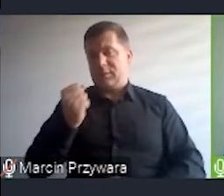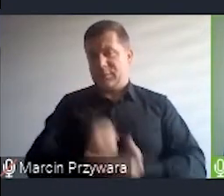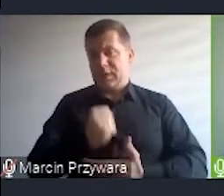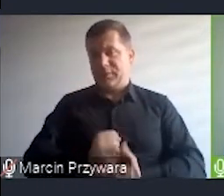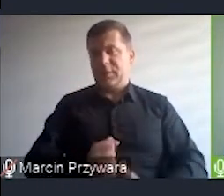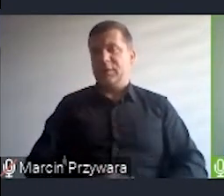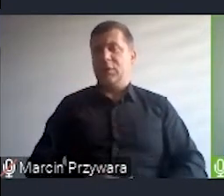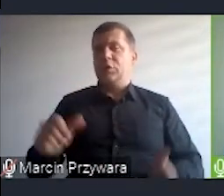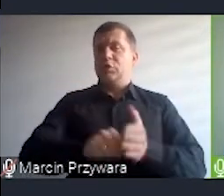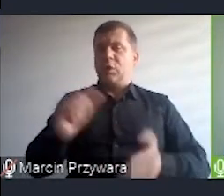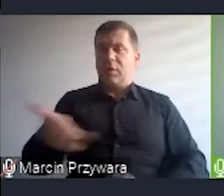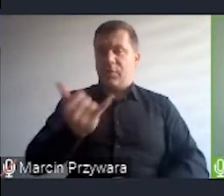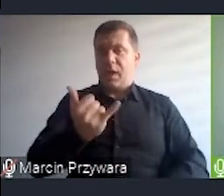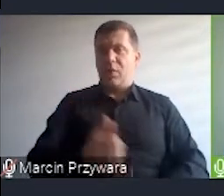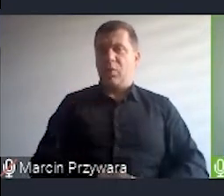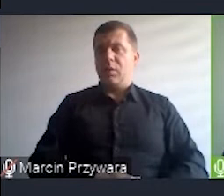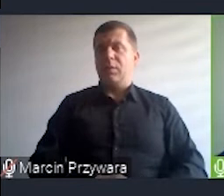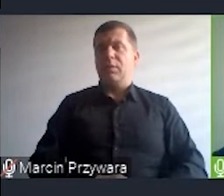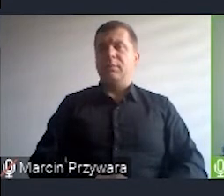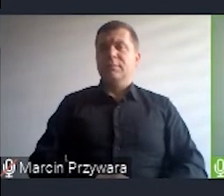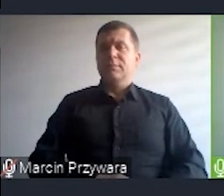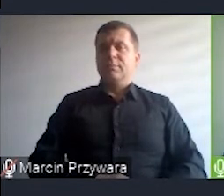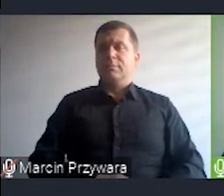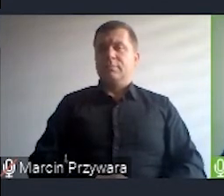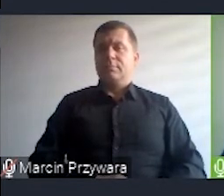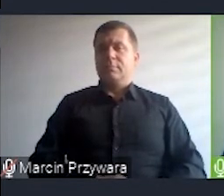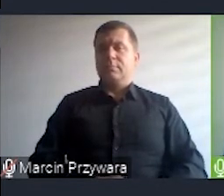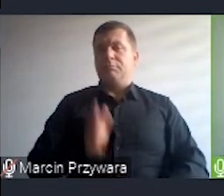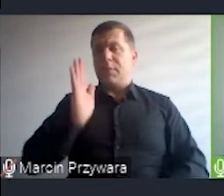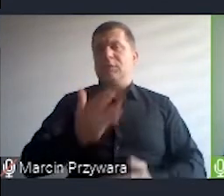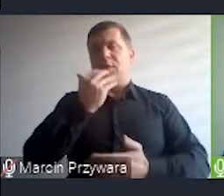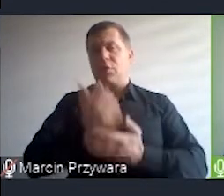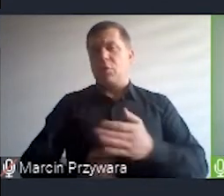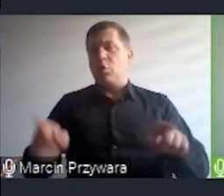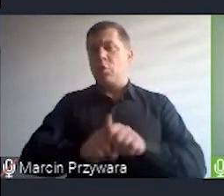Środek trwały, który będzie wykorzystywany również do innych celów.